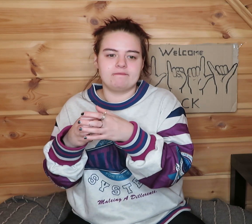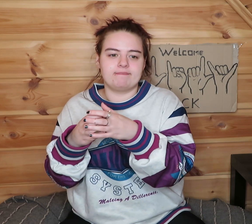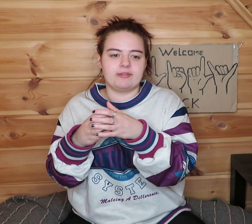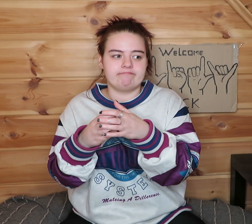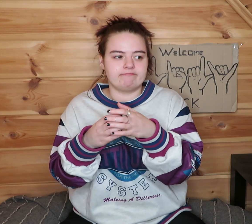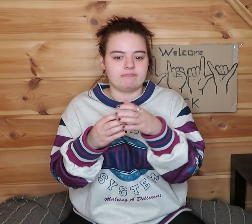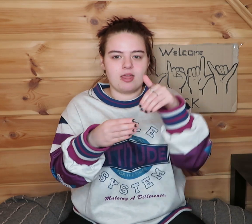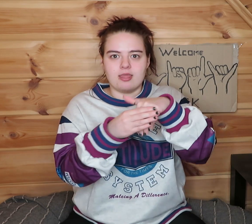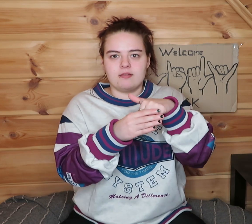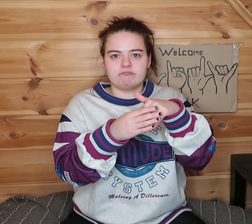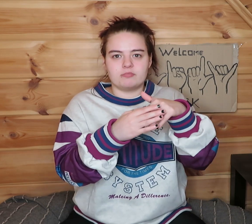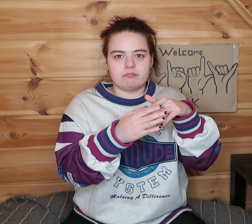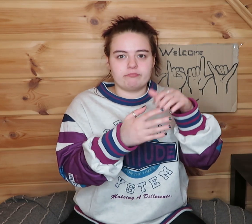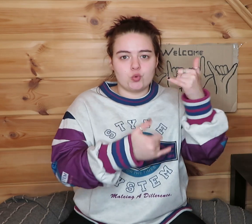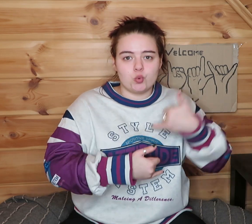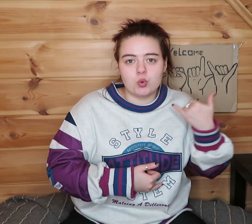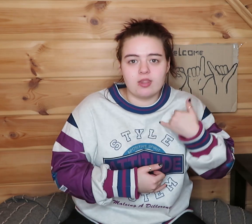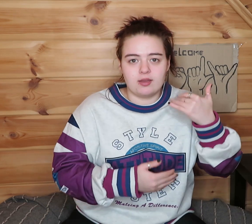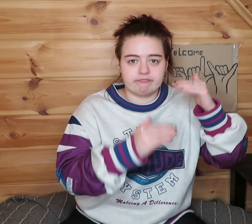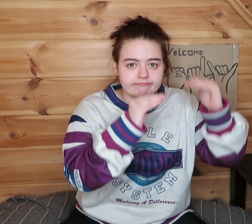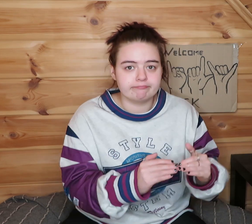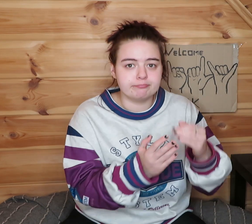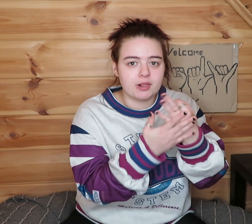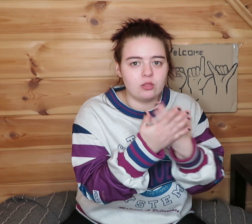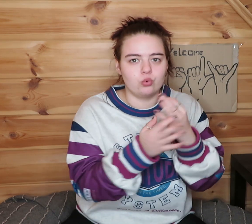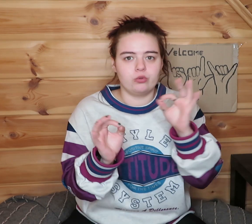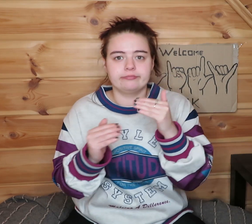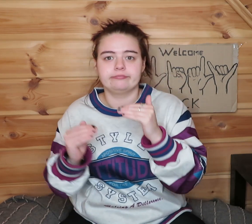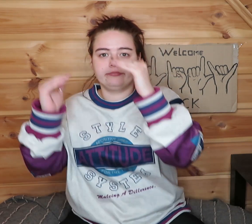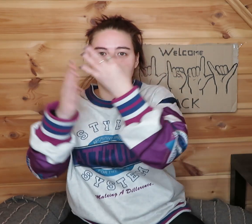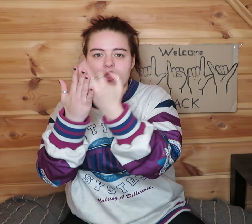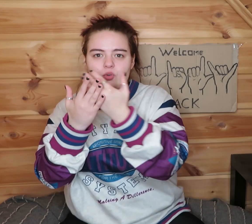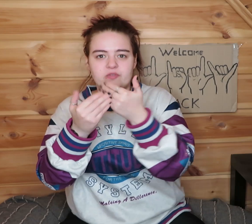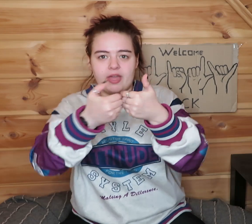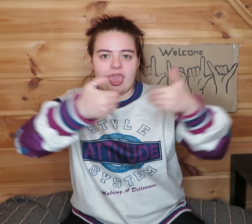Das sich Jugendliche mit niedriger Bildung und Jugendlicher mit hoher Bildung spalten.